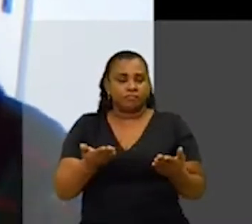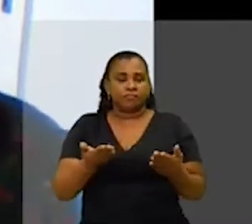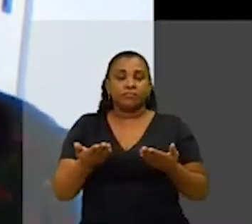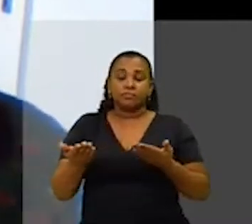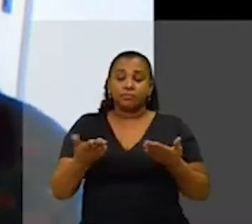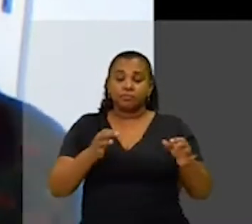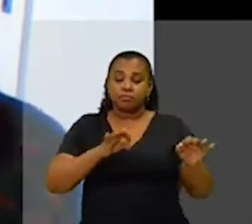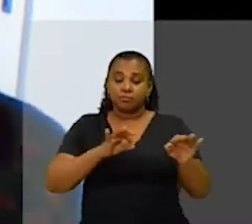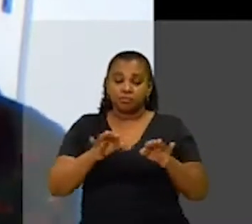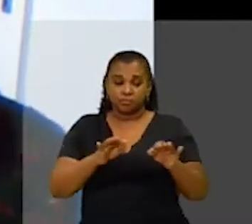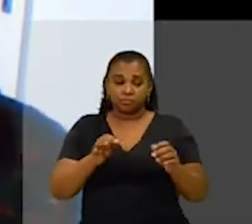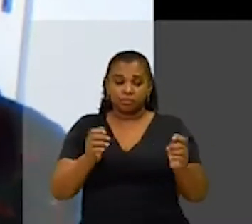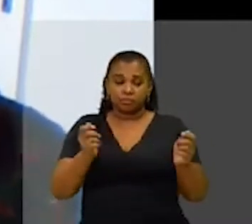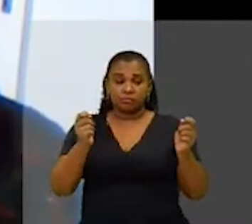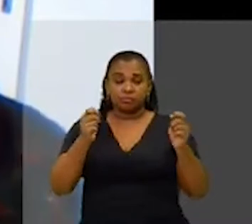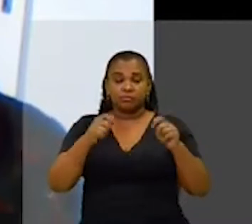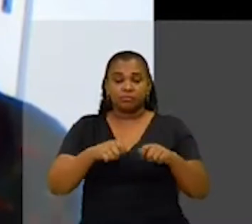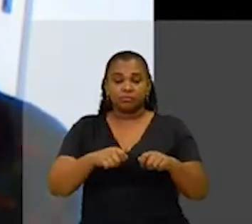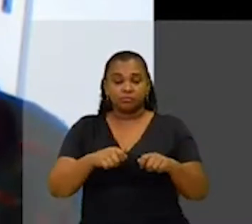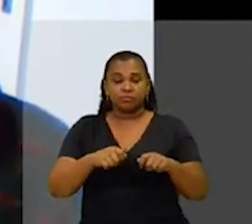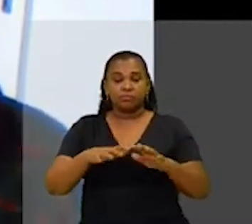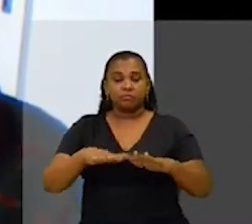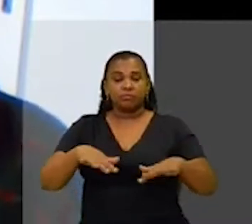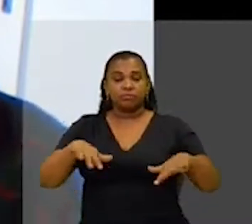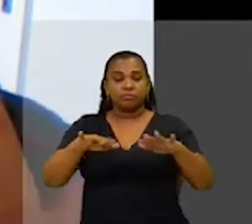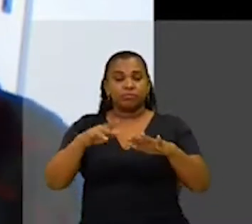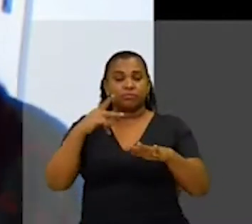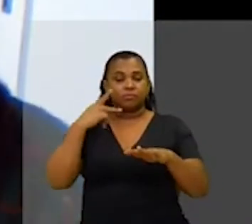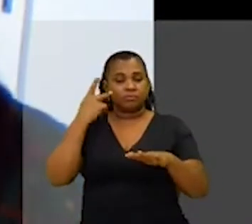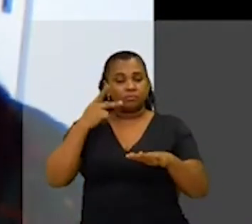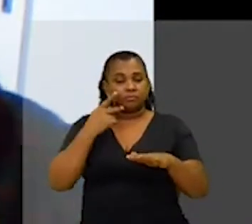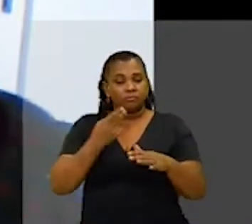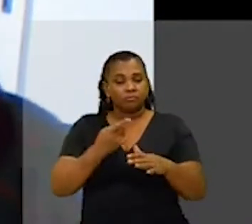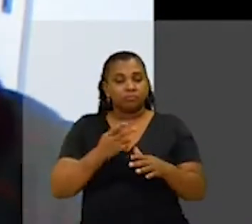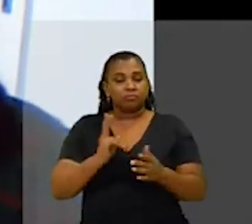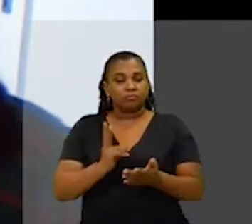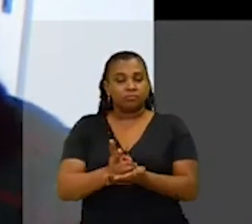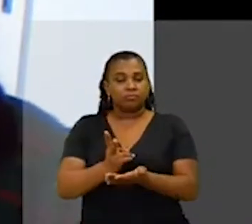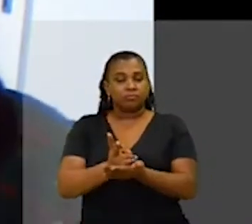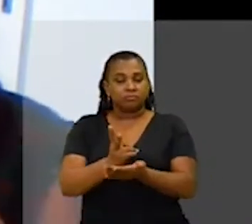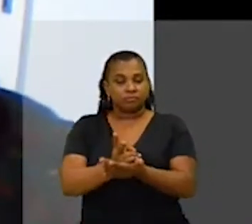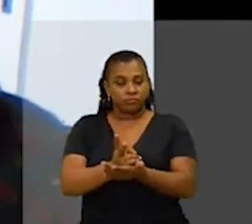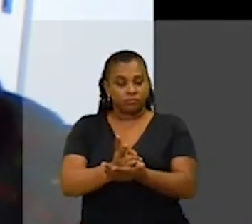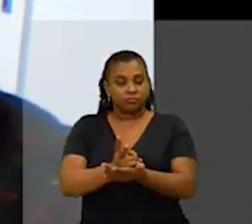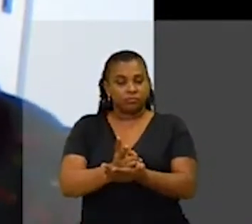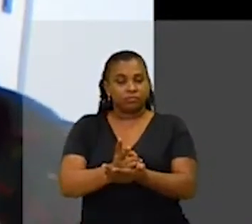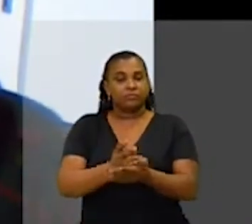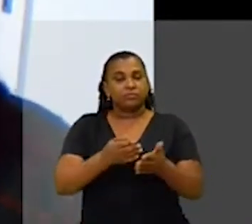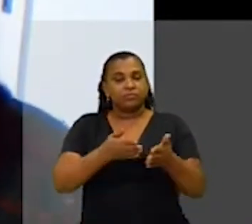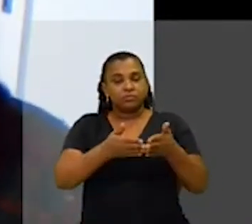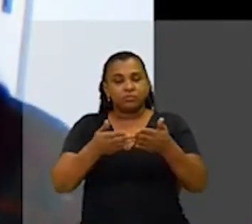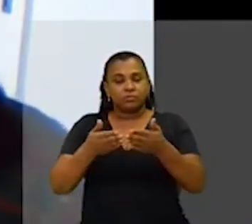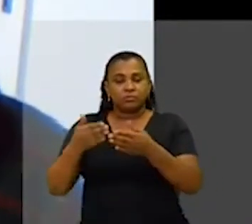essa que passou no espaço Então essas demandas maior inclusão que são mobilizados por esses